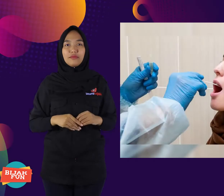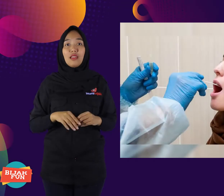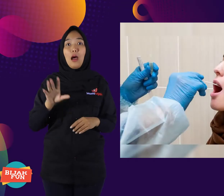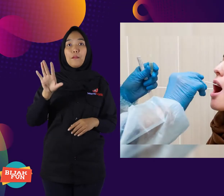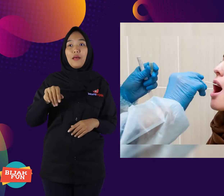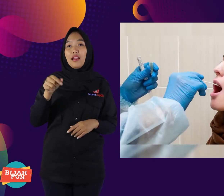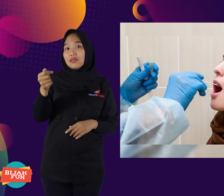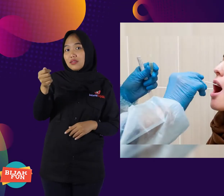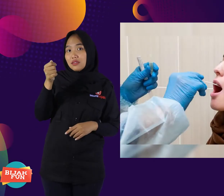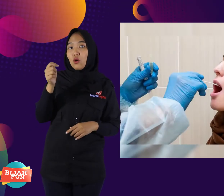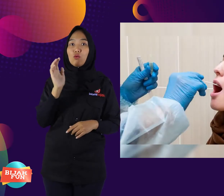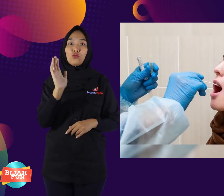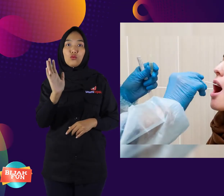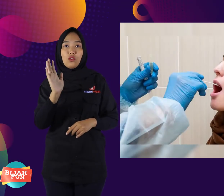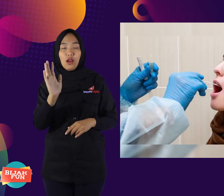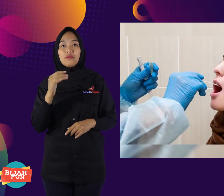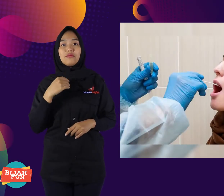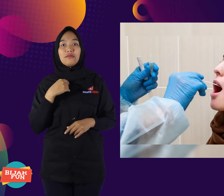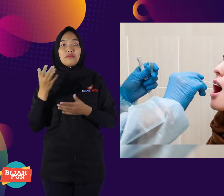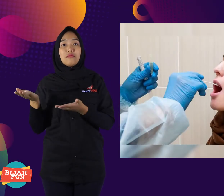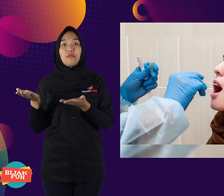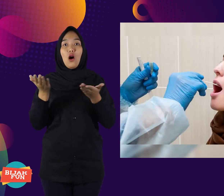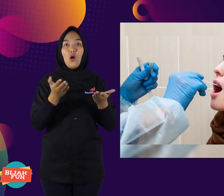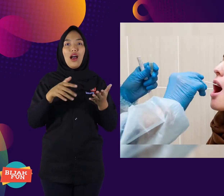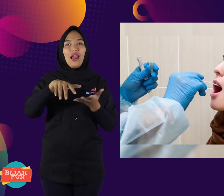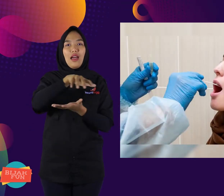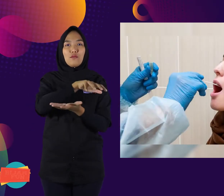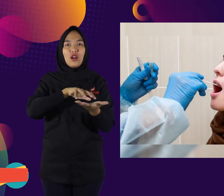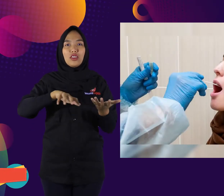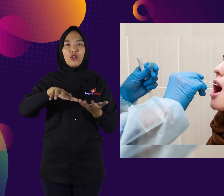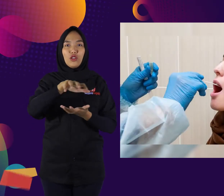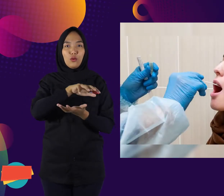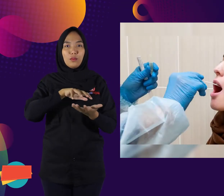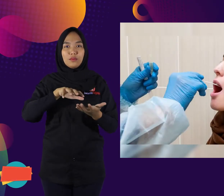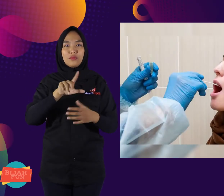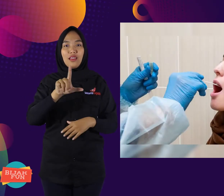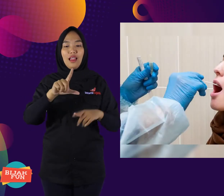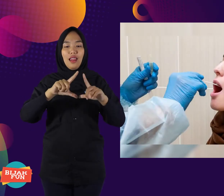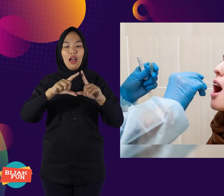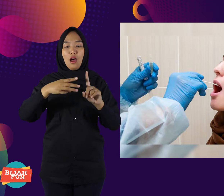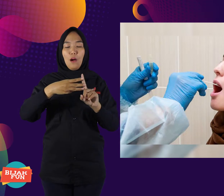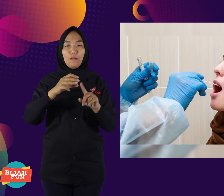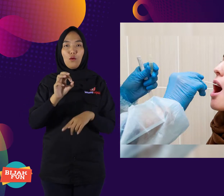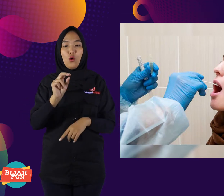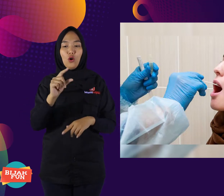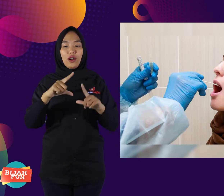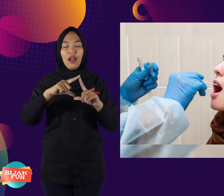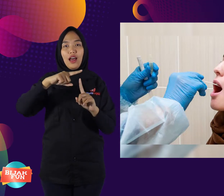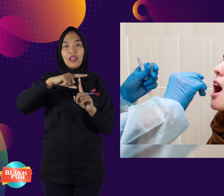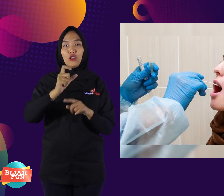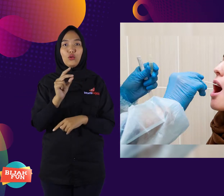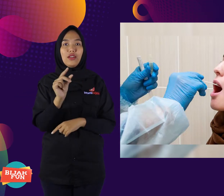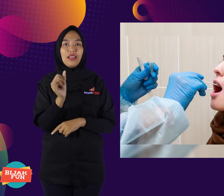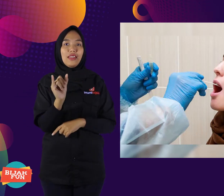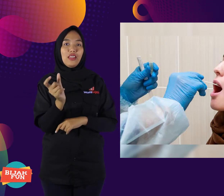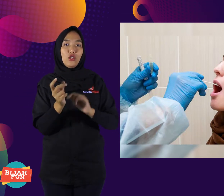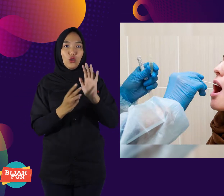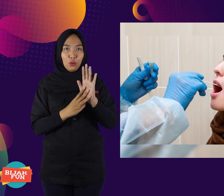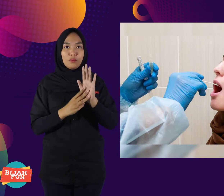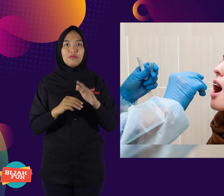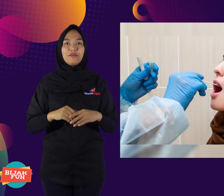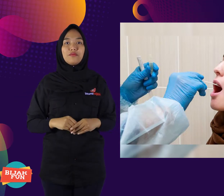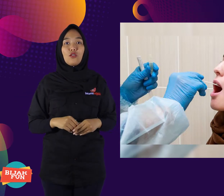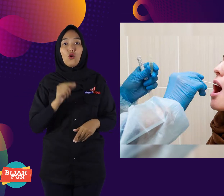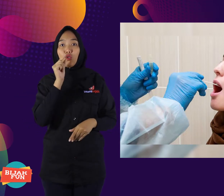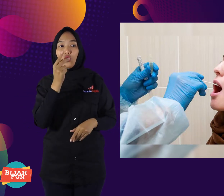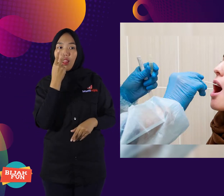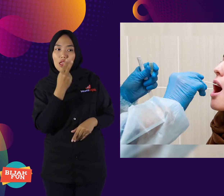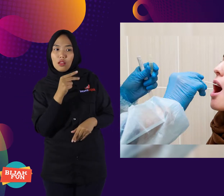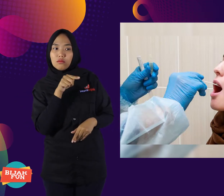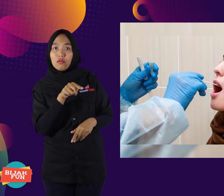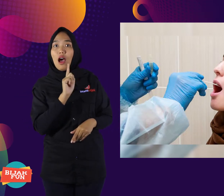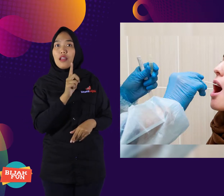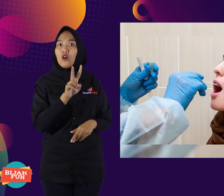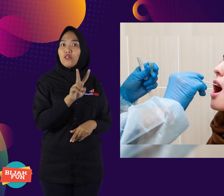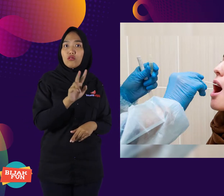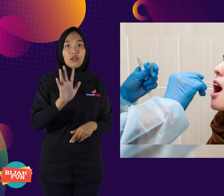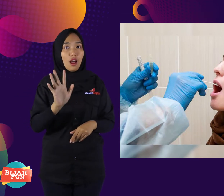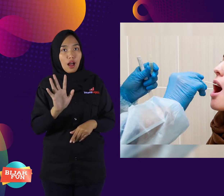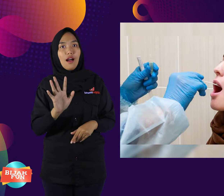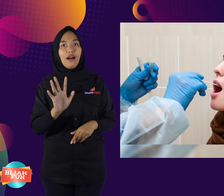Setelah ambil sampel, akan dibawa ke laboratorium untuk diperiksa ada virus atau tidak.